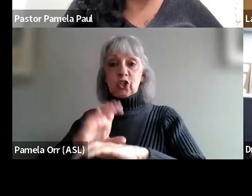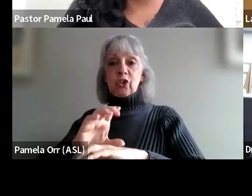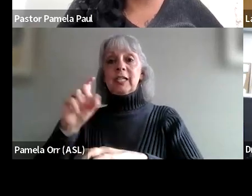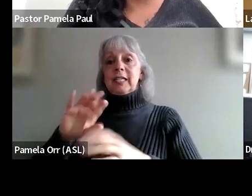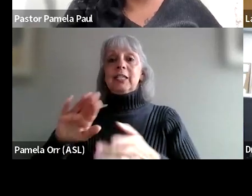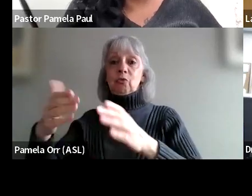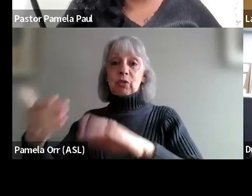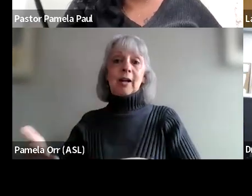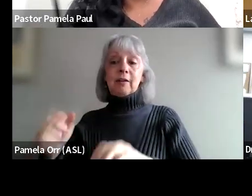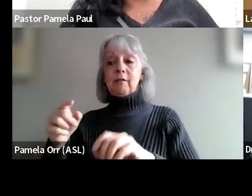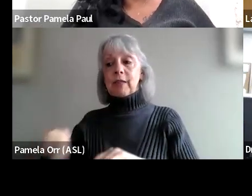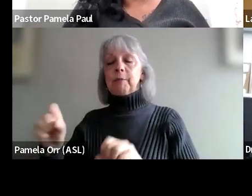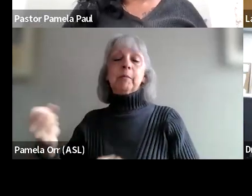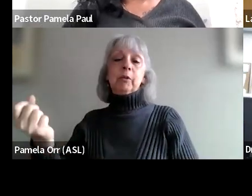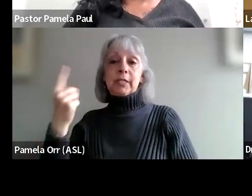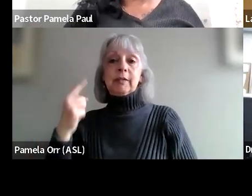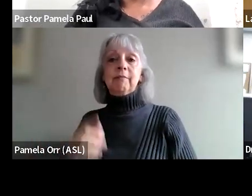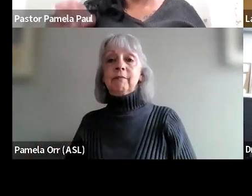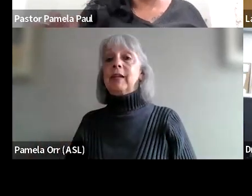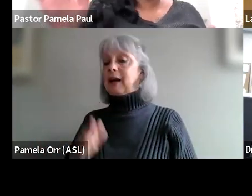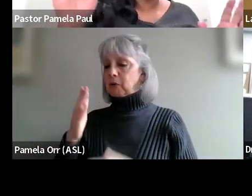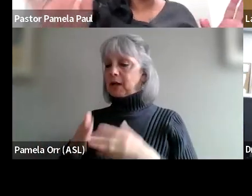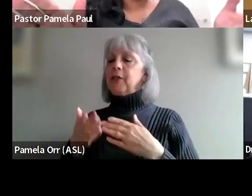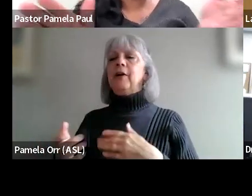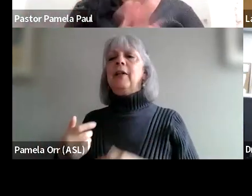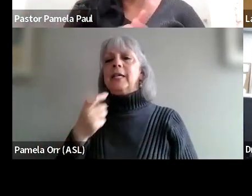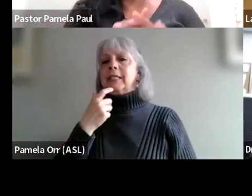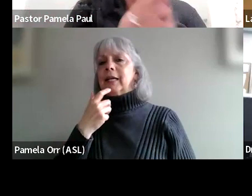He conocido a personas, terminaré con esto, que dicen: "No, no podemos hacerlo.